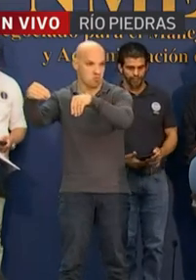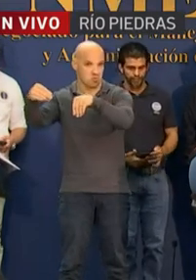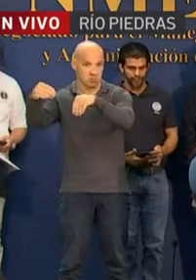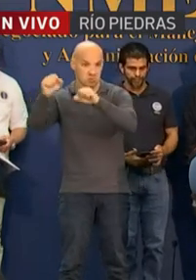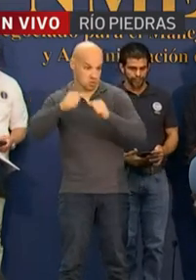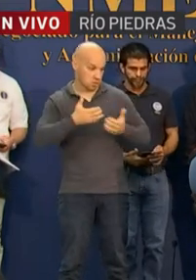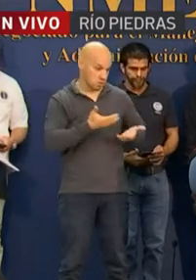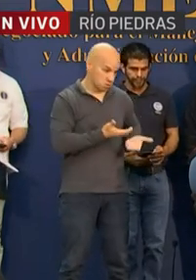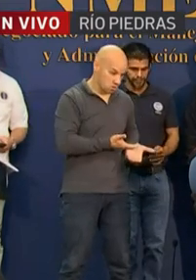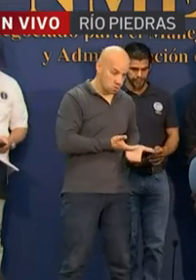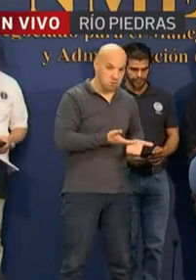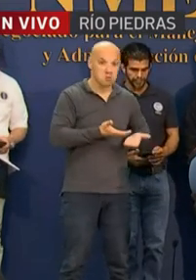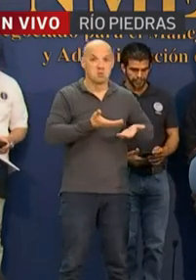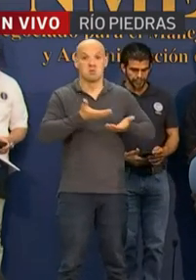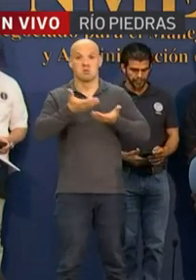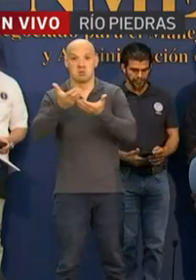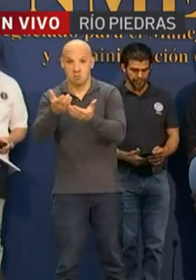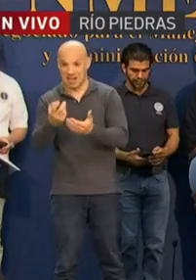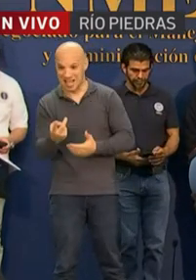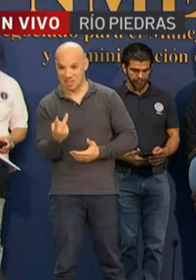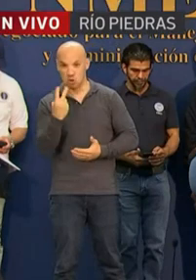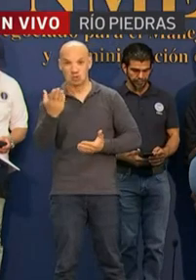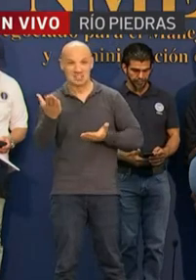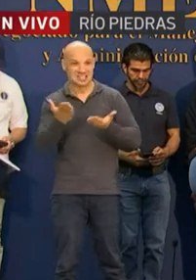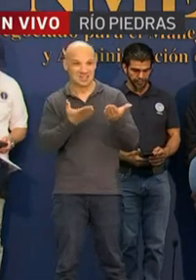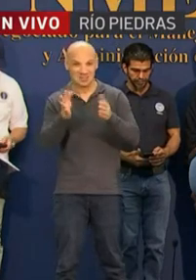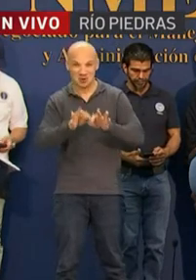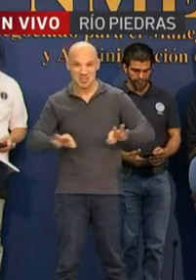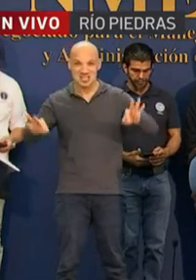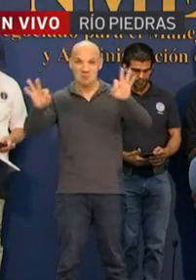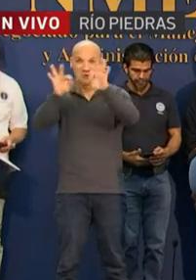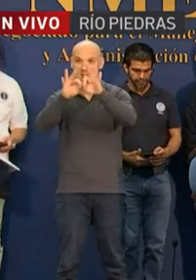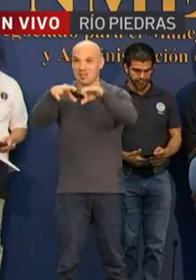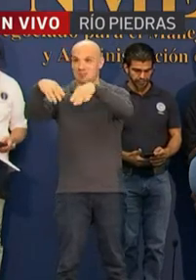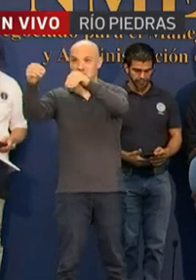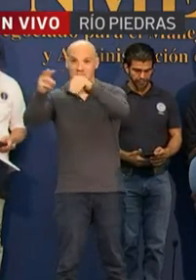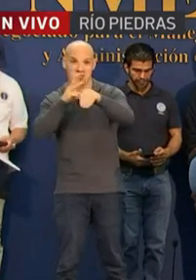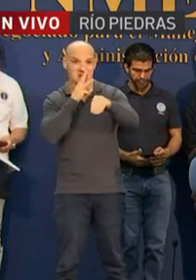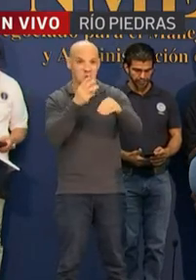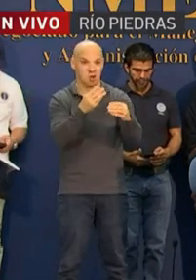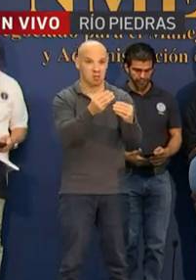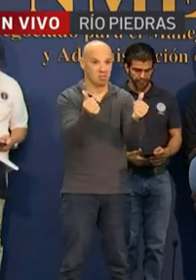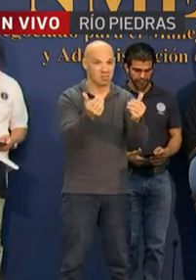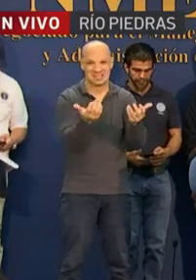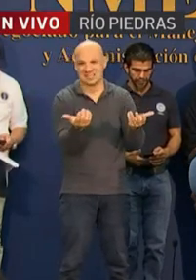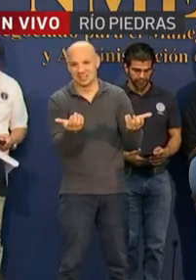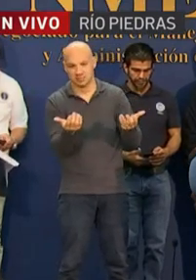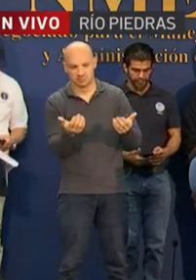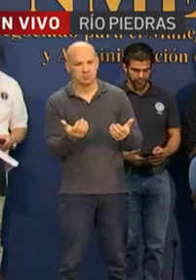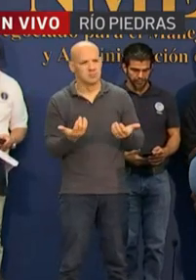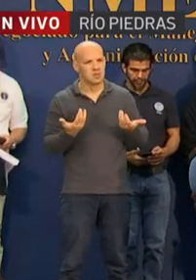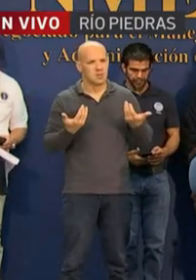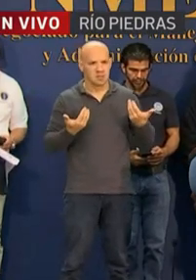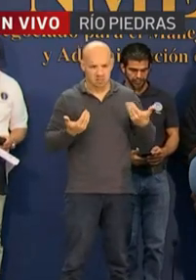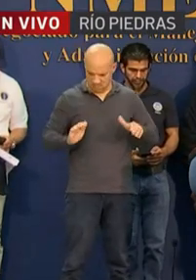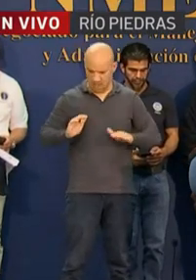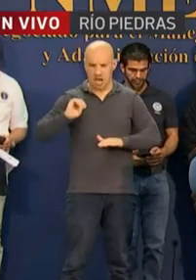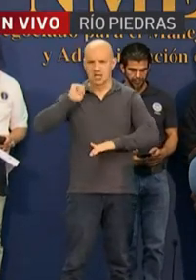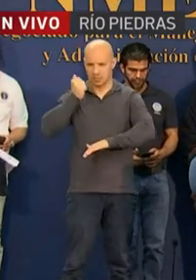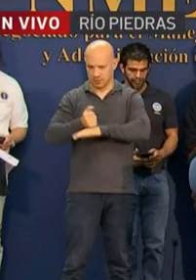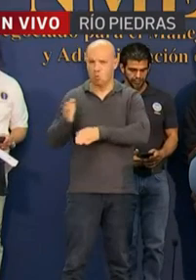PERO TIENEN 1 PLAN TRAZADOS